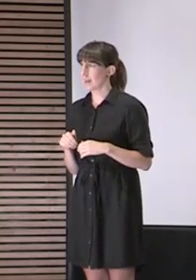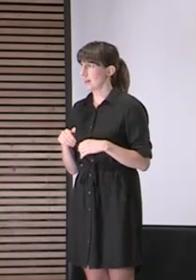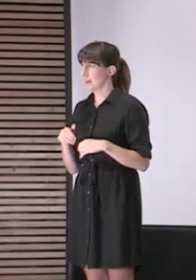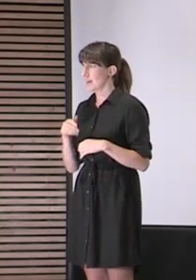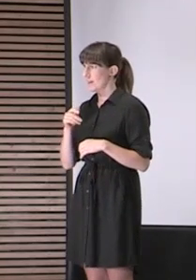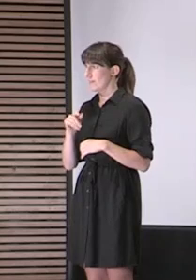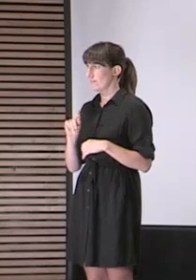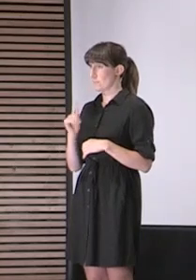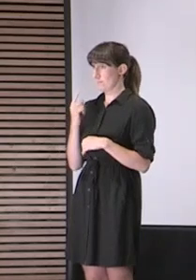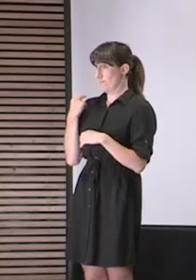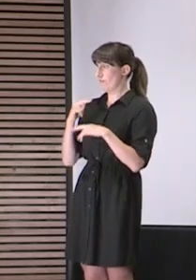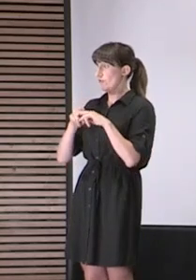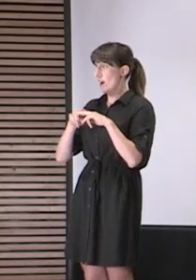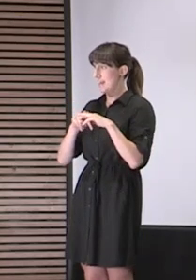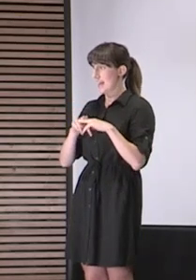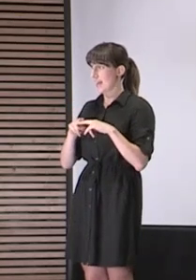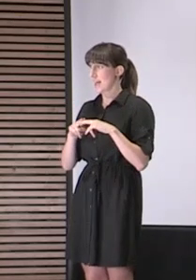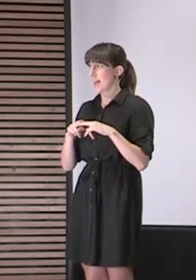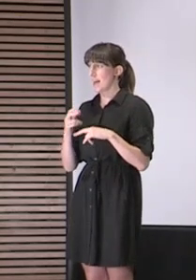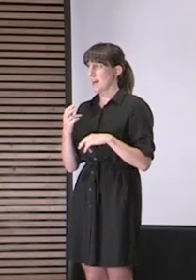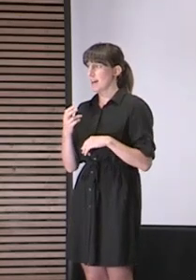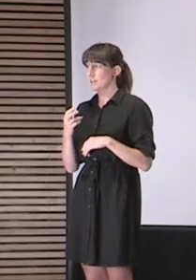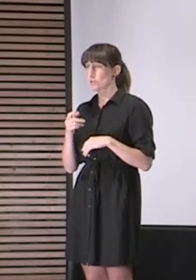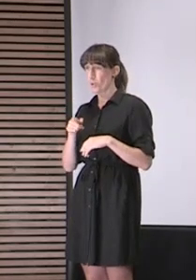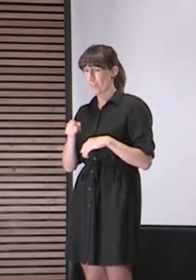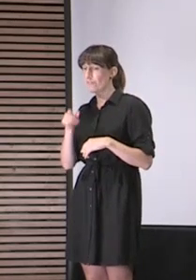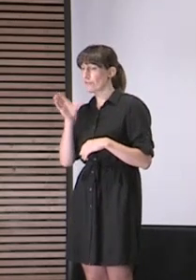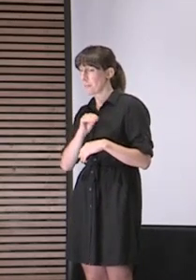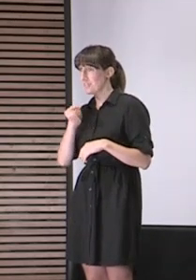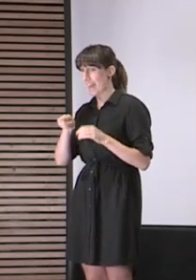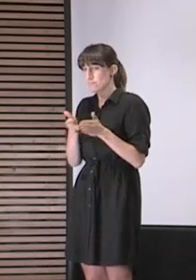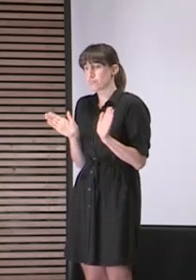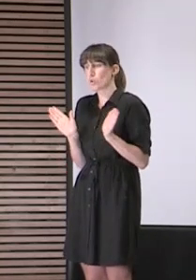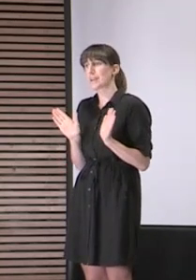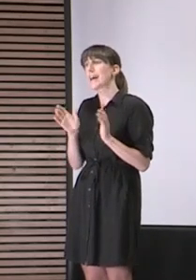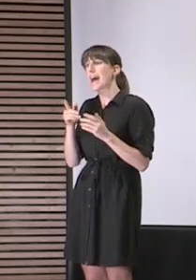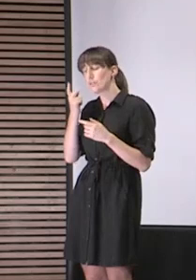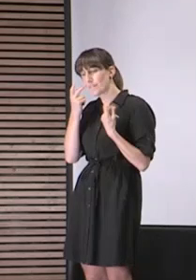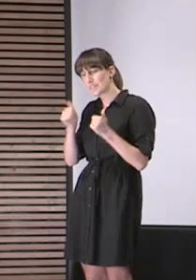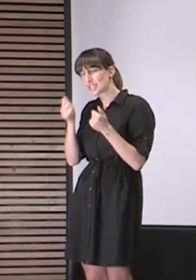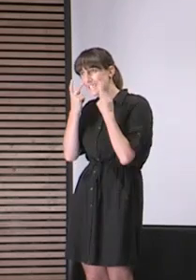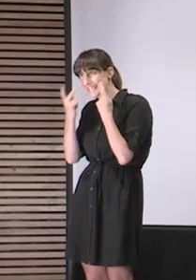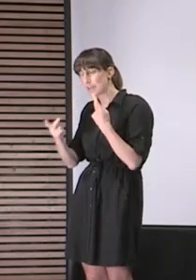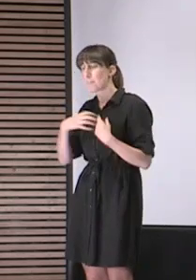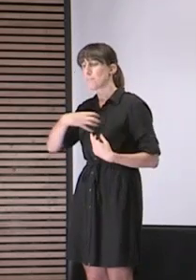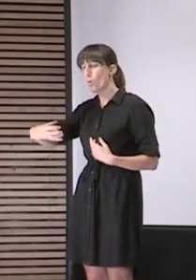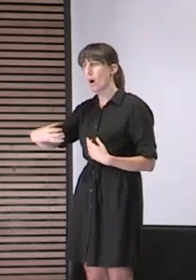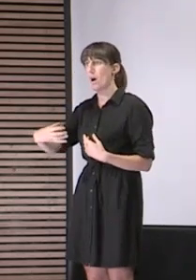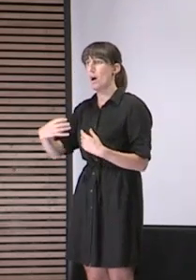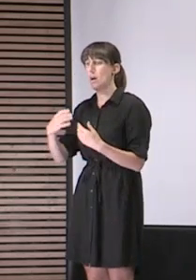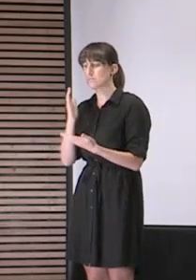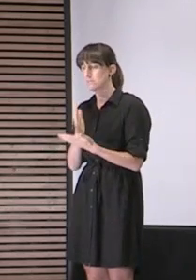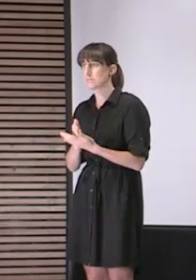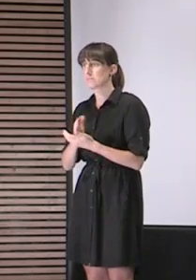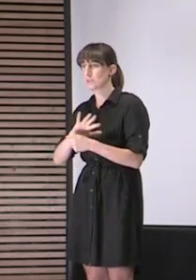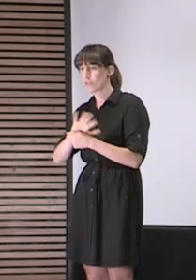amplió el viernes. ¿Hay alguna